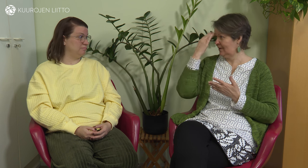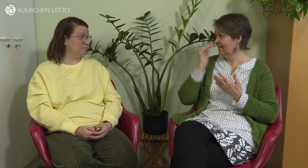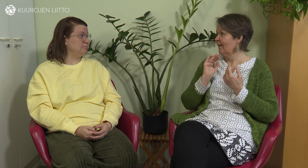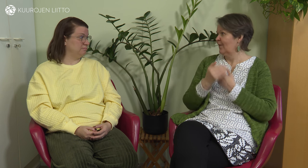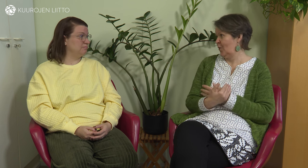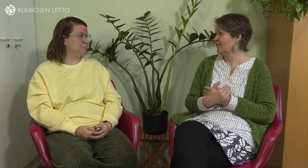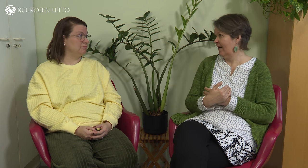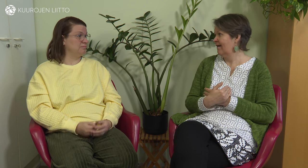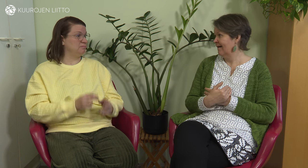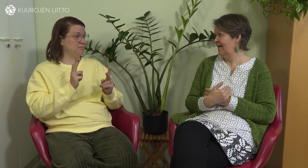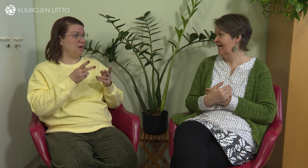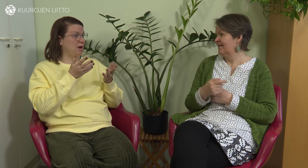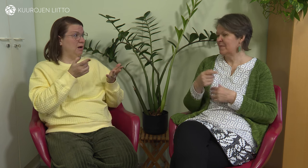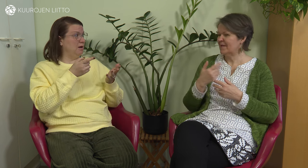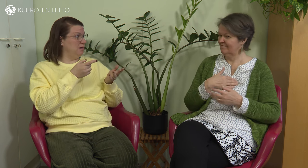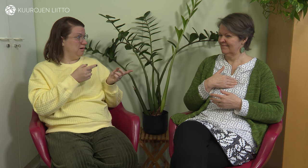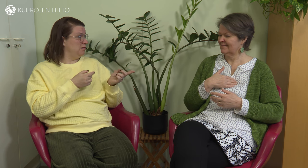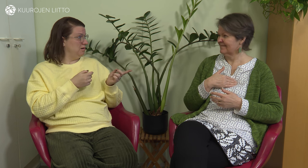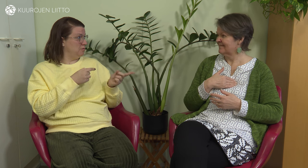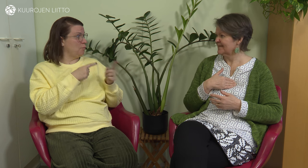koska he kokevat olonsa turvalliseksi.